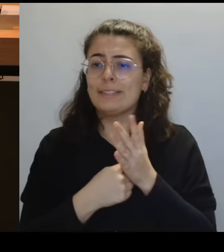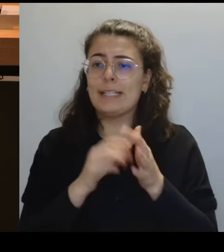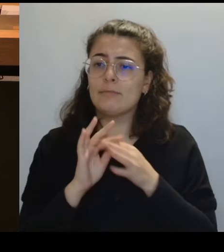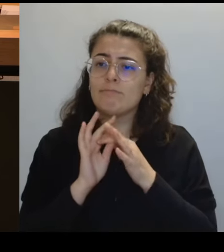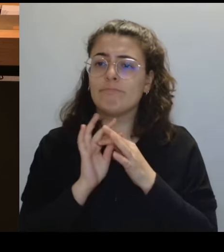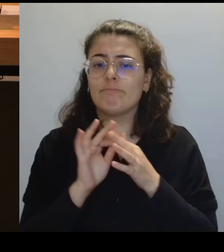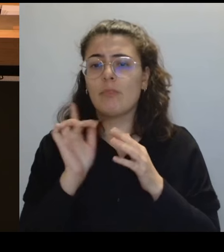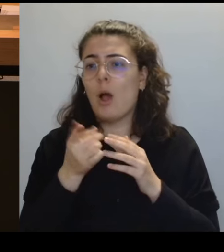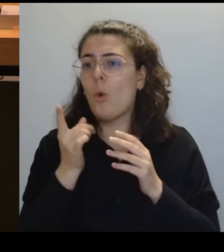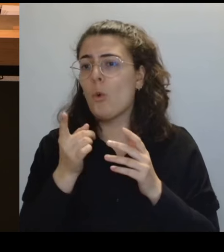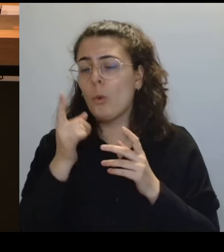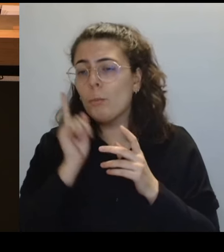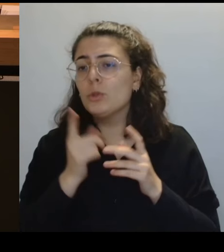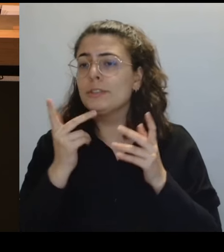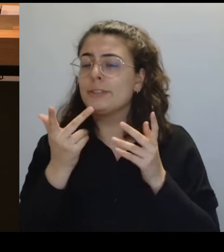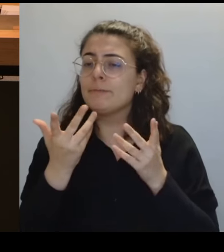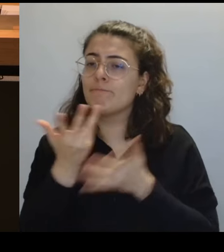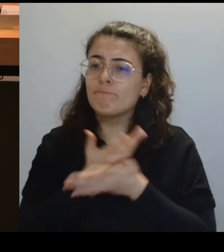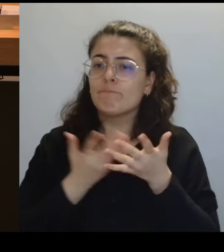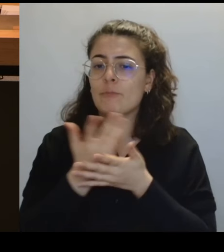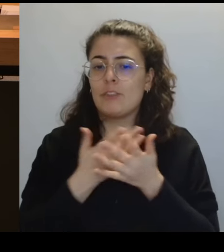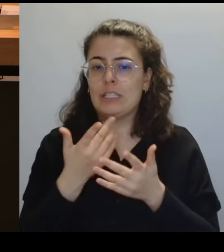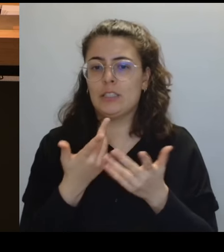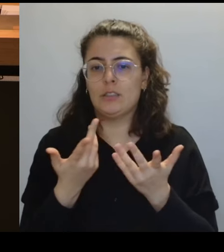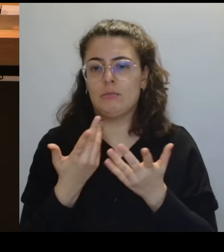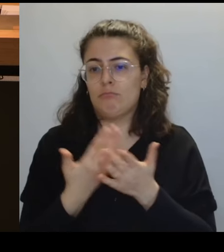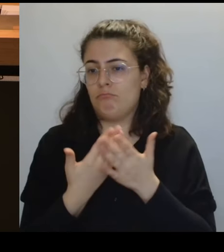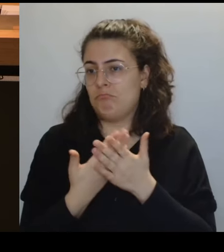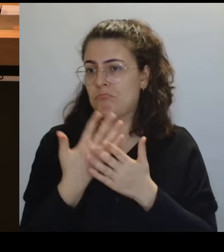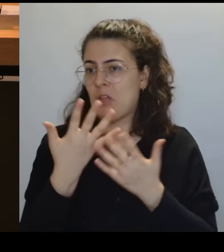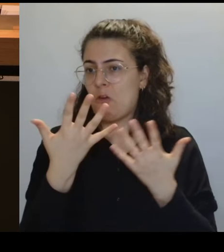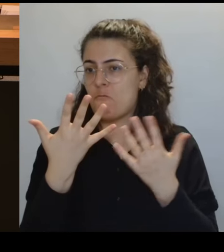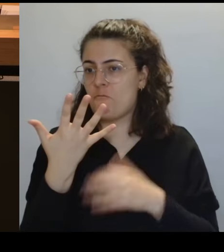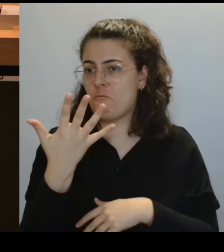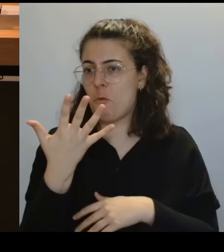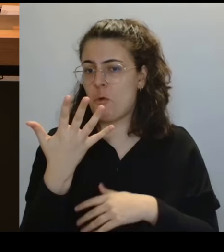von 65 in Berlin Betroffenen zentrale Angebote zu schaffen.